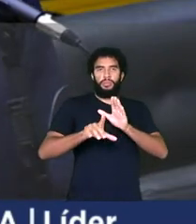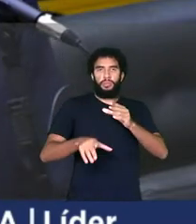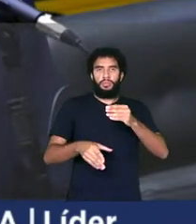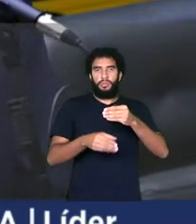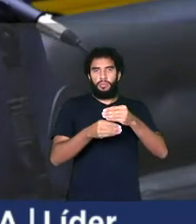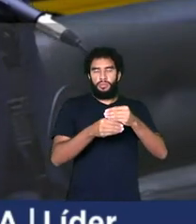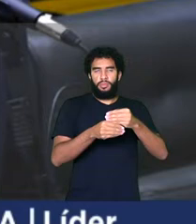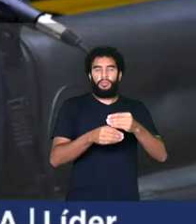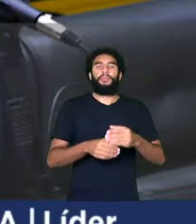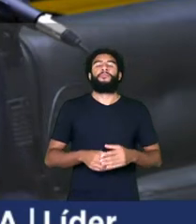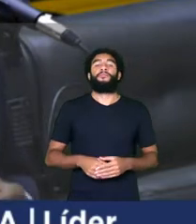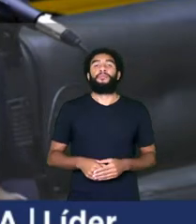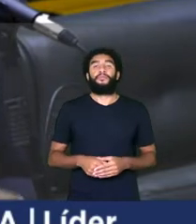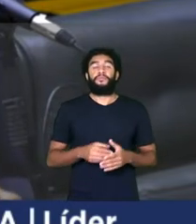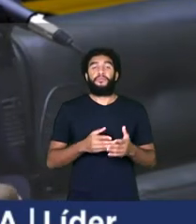TODOS PELO AMPLO DEBATE DA LEI COMPLEMENTAR, QUE FOI